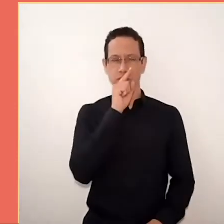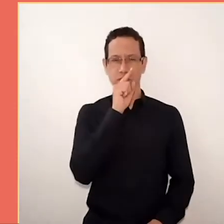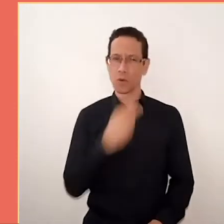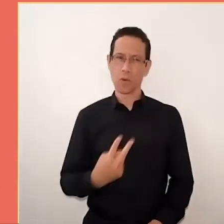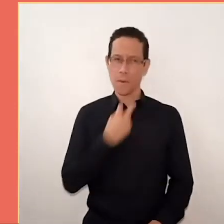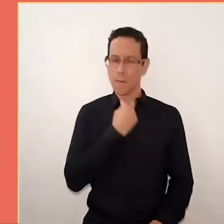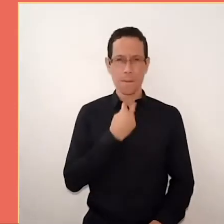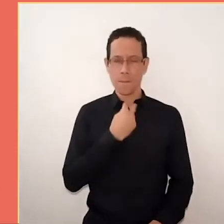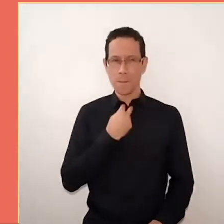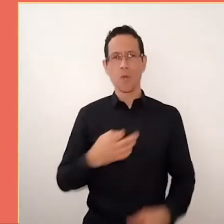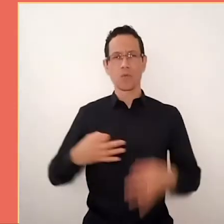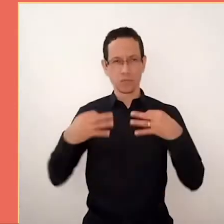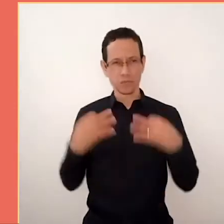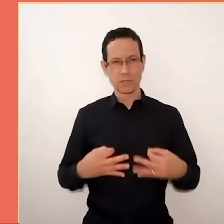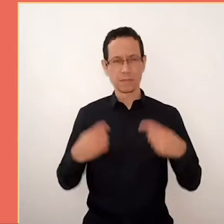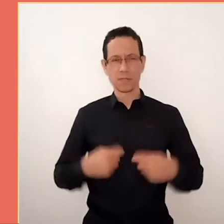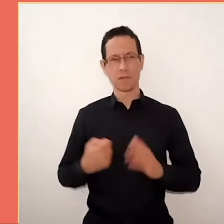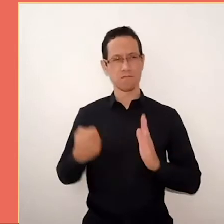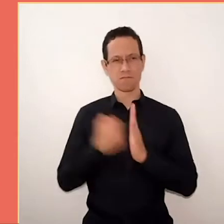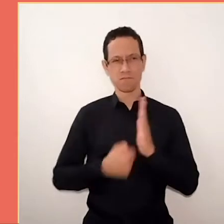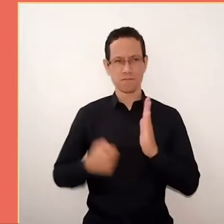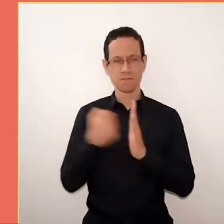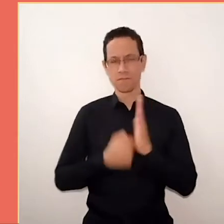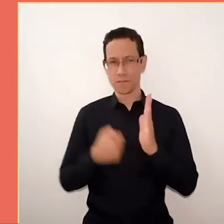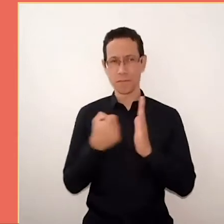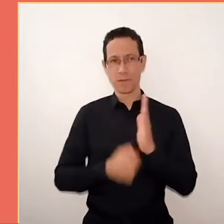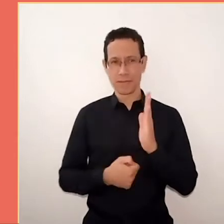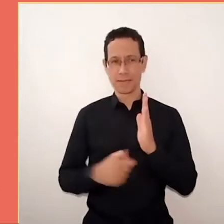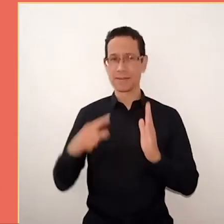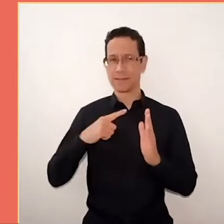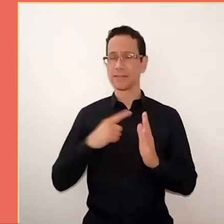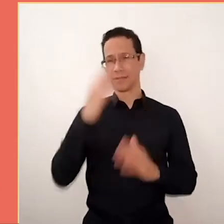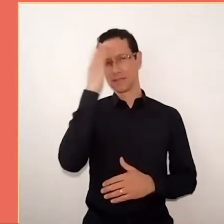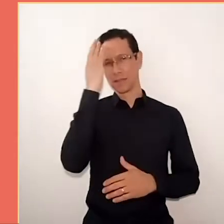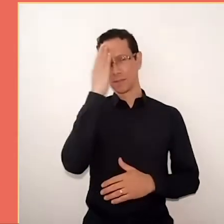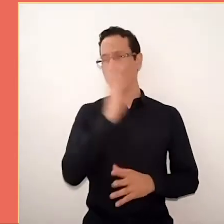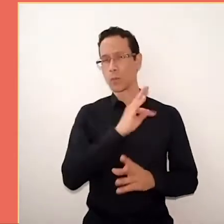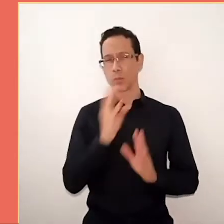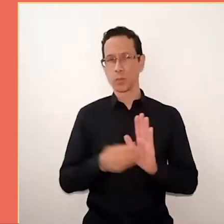e enfrentar seu inimigo benfeitor. Havia muito que ele sabia de tudo esperava, este momento.